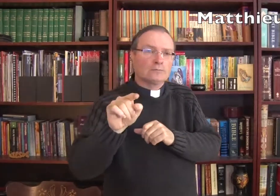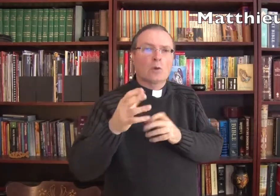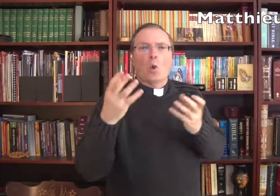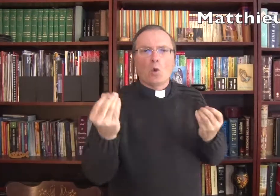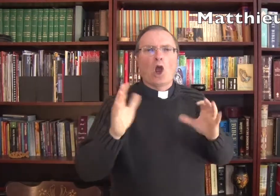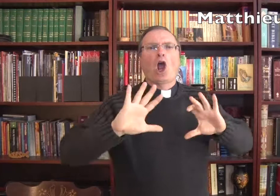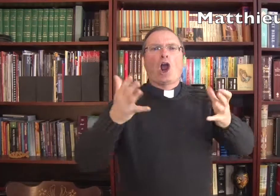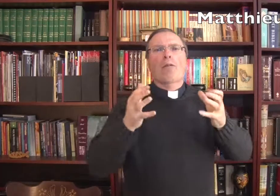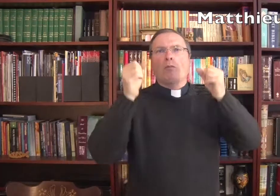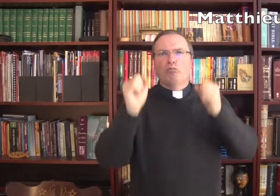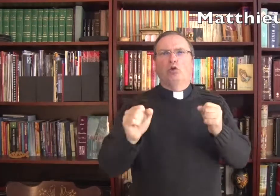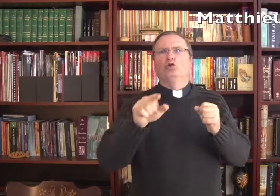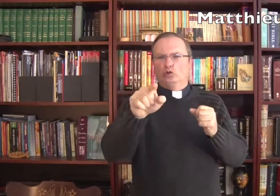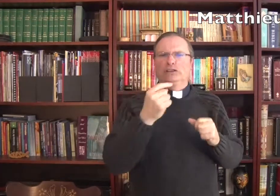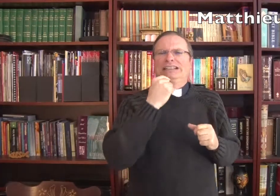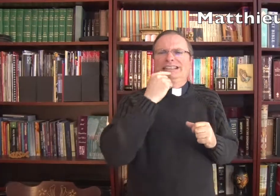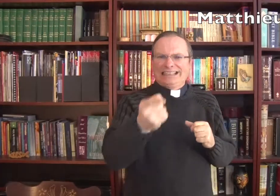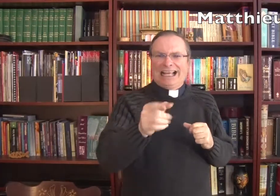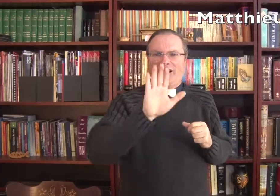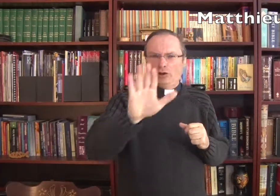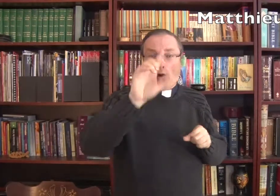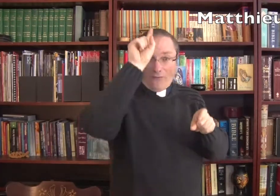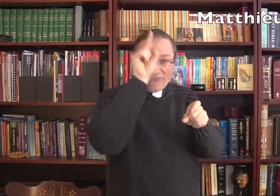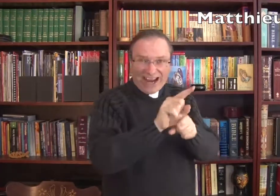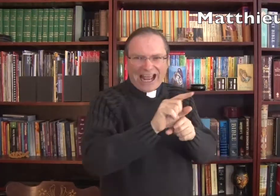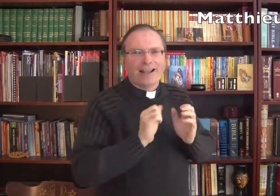Ou comment peux-tu dire à ton frère: